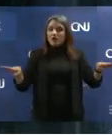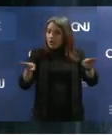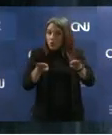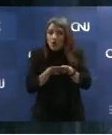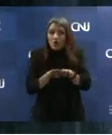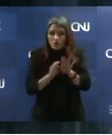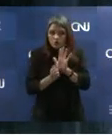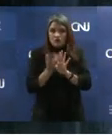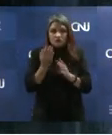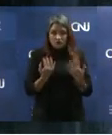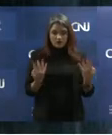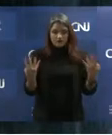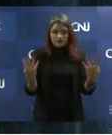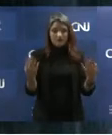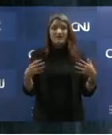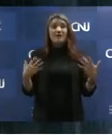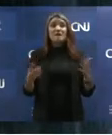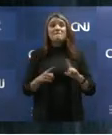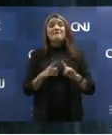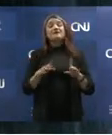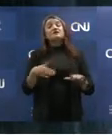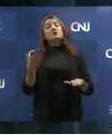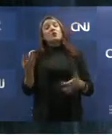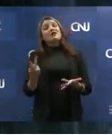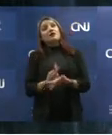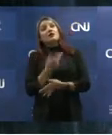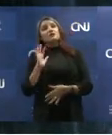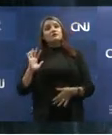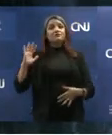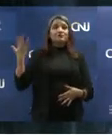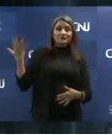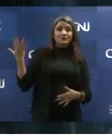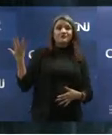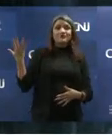Naquelas situações excepcionais que infelizmente não são tão excepcionais assim.